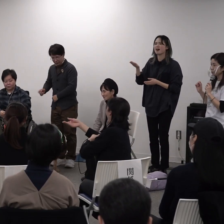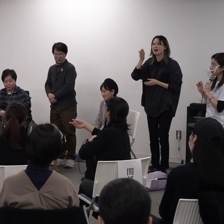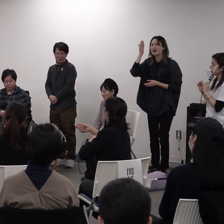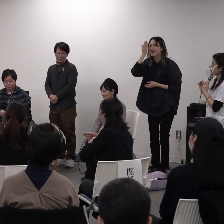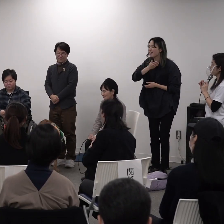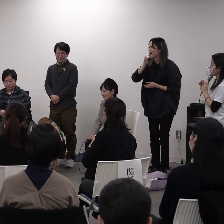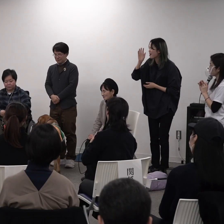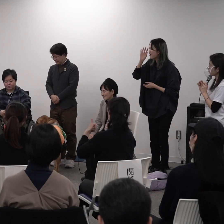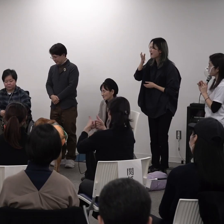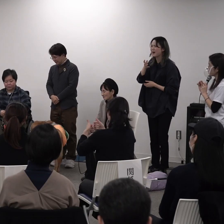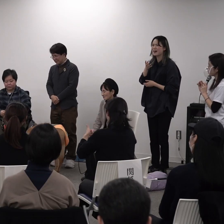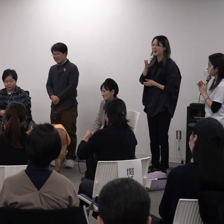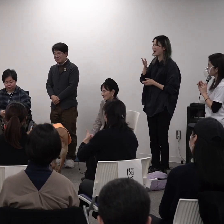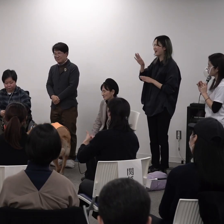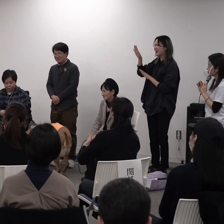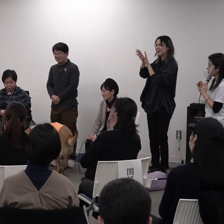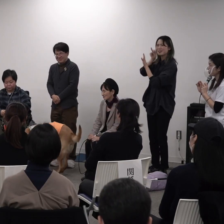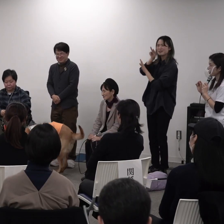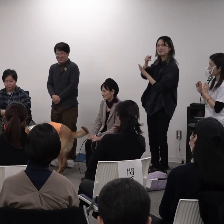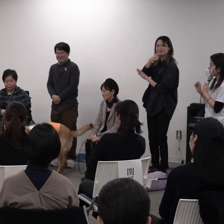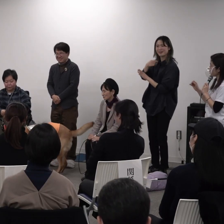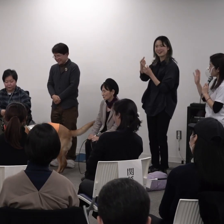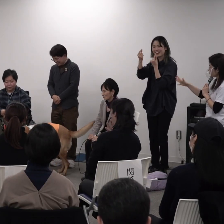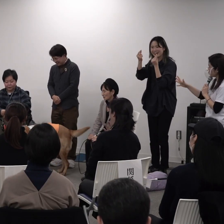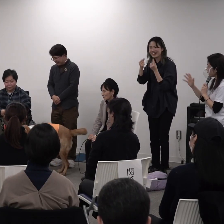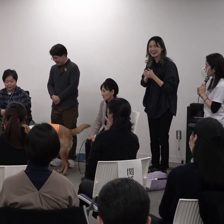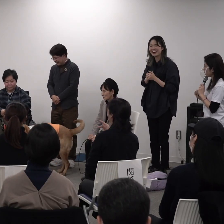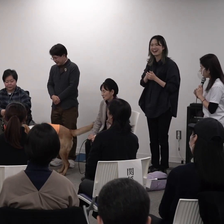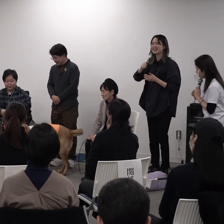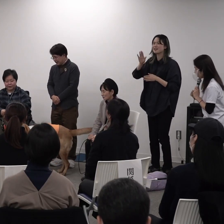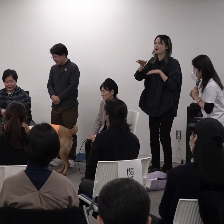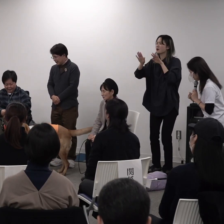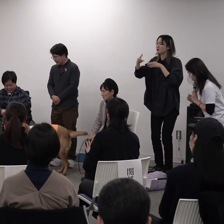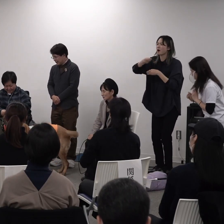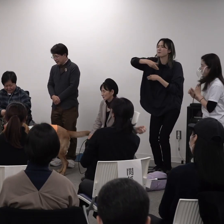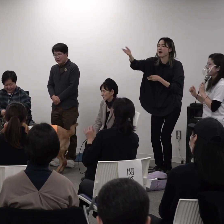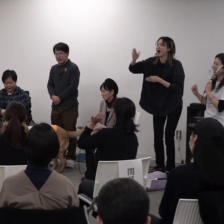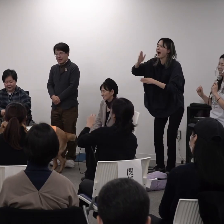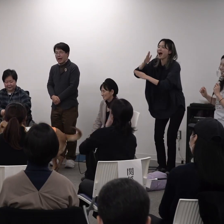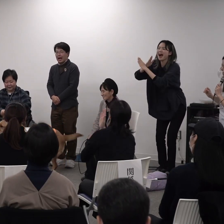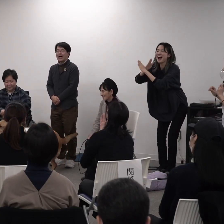ちょっと見てみたいぐらいですけれども 今日は物投げないようにしてくださいね